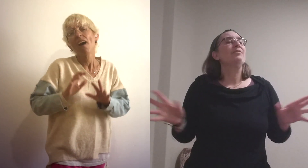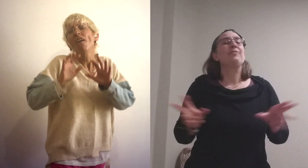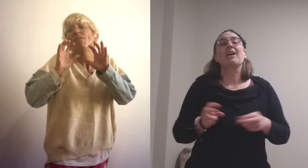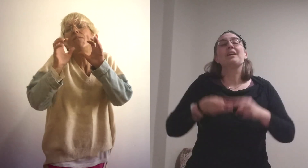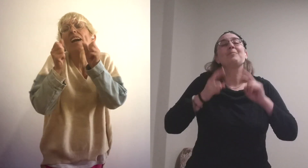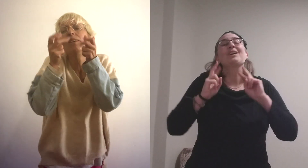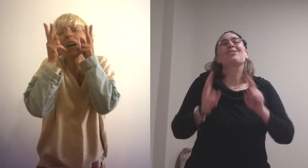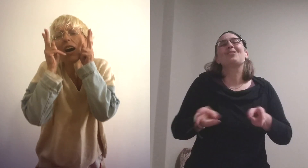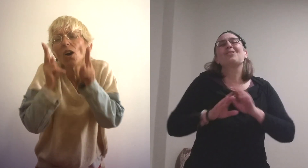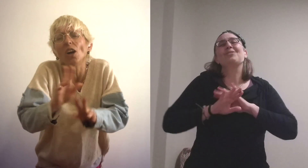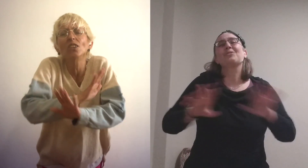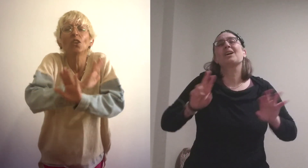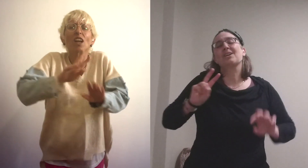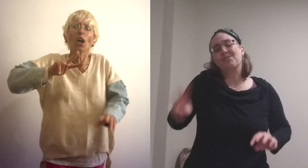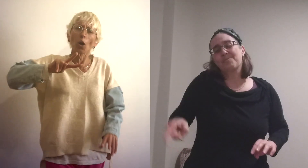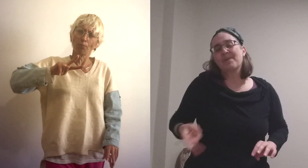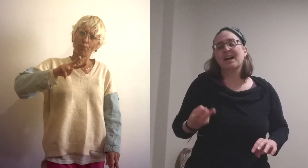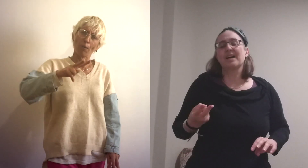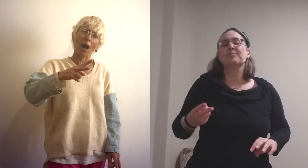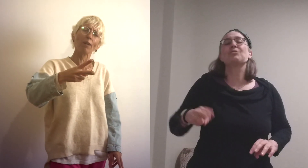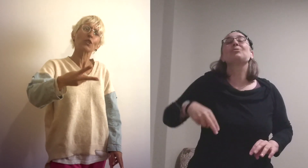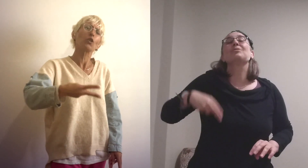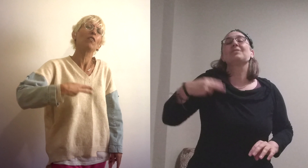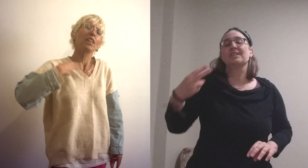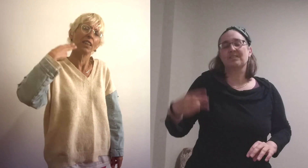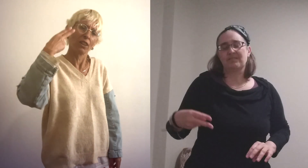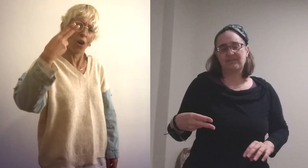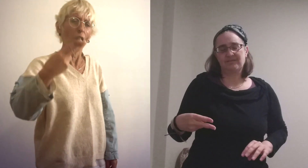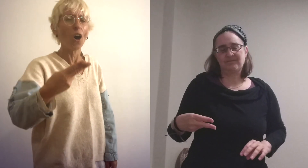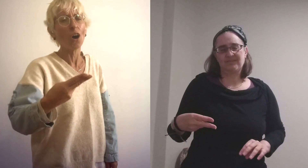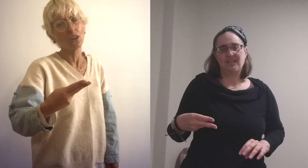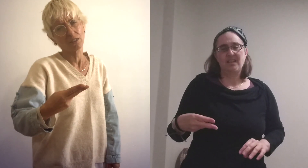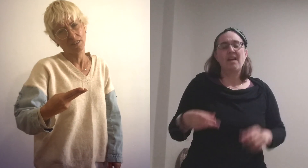ואם יכולנו רק עוד פעם שוב להיות